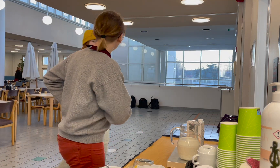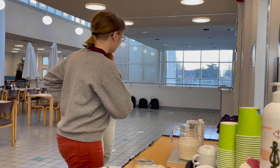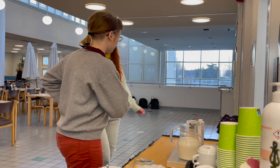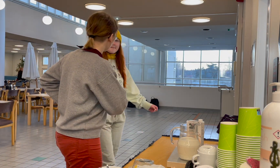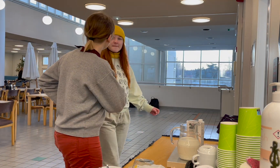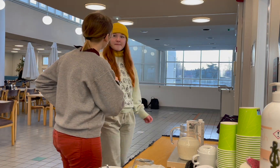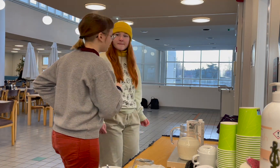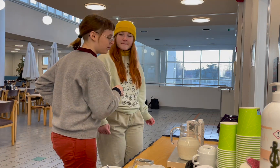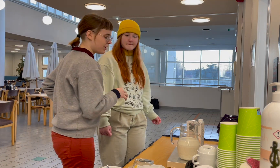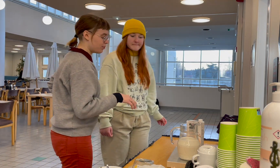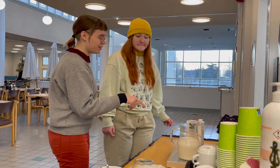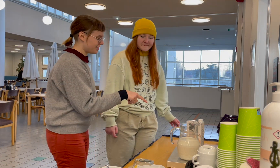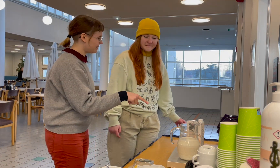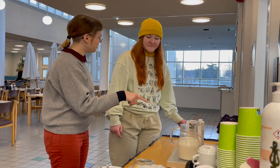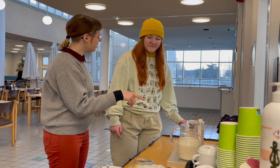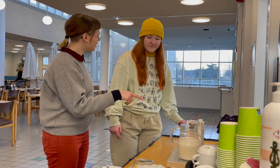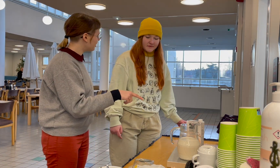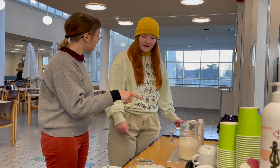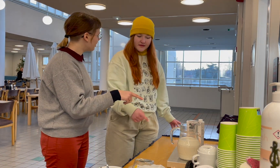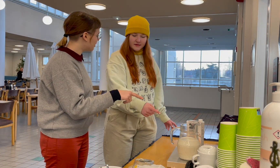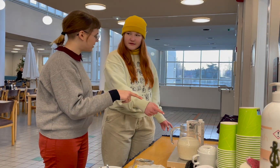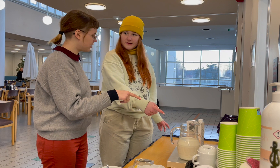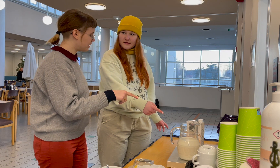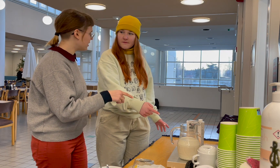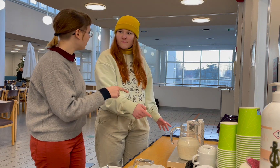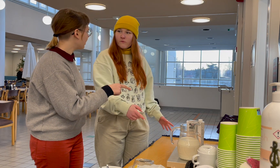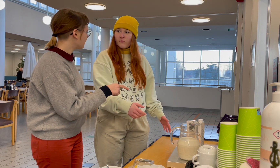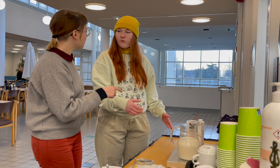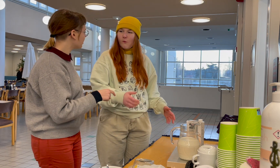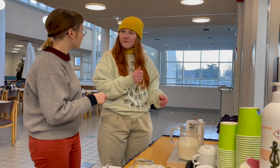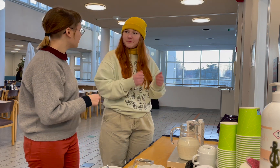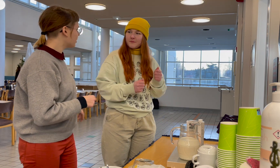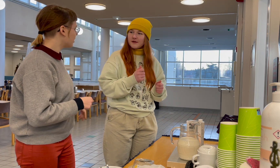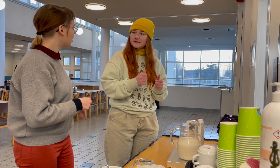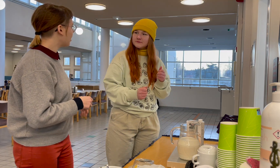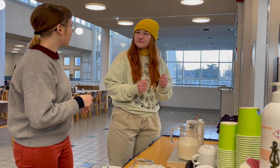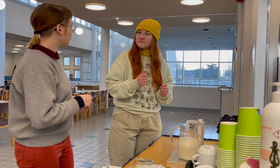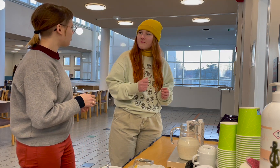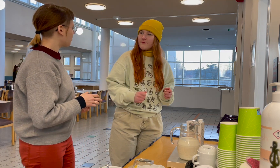Anteeksi, mutta mitä tässä on? Maitoa...